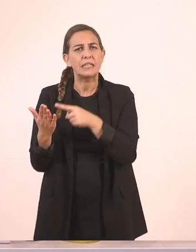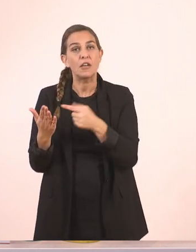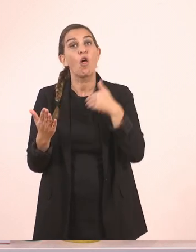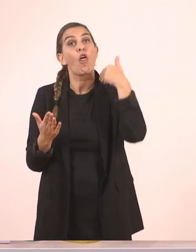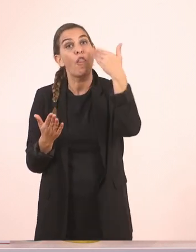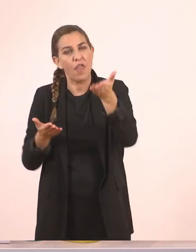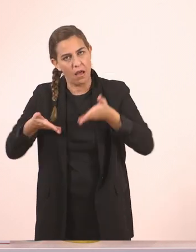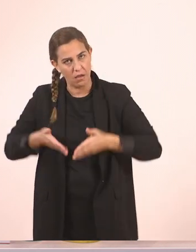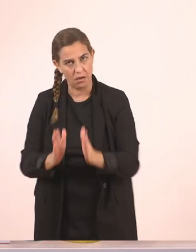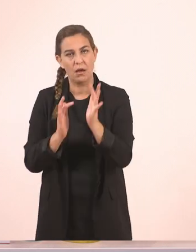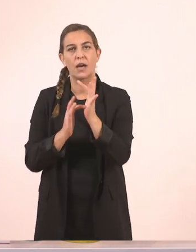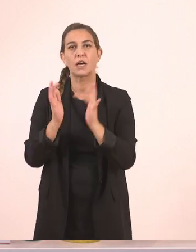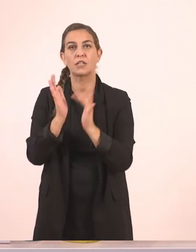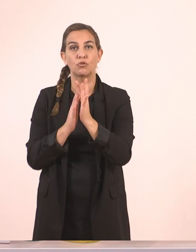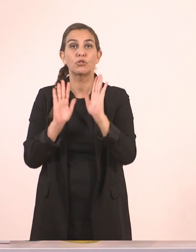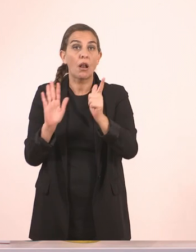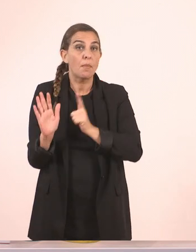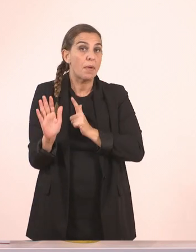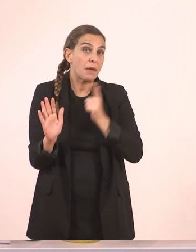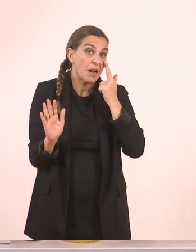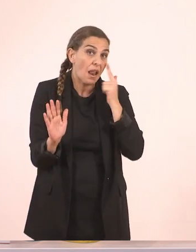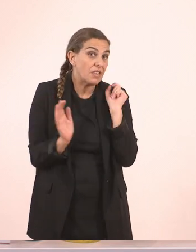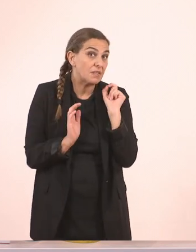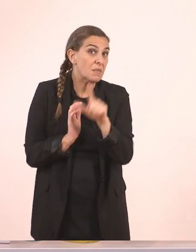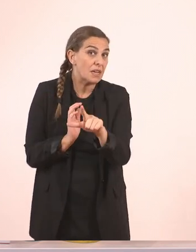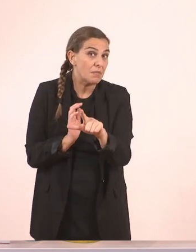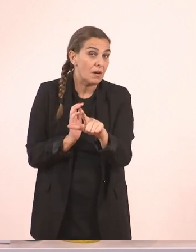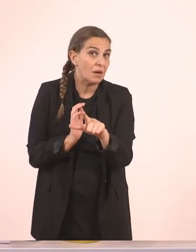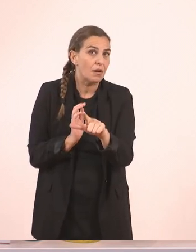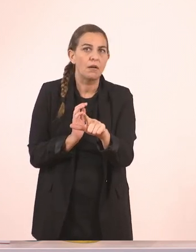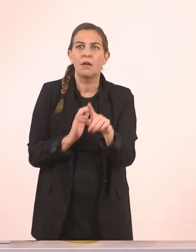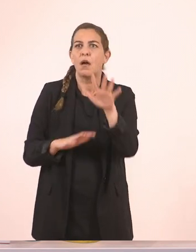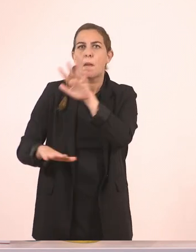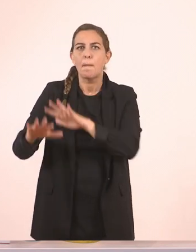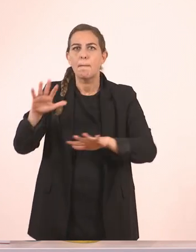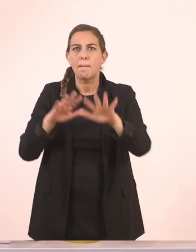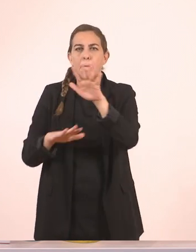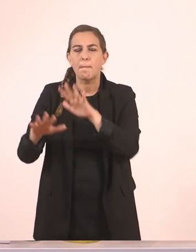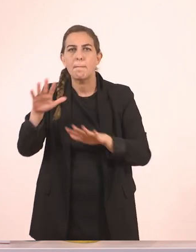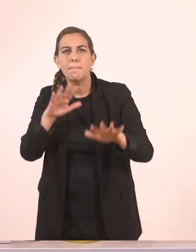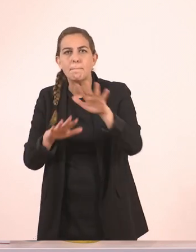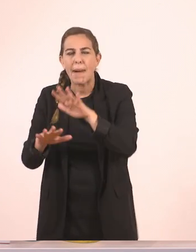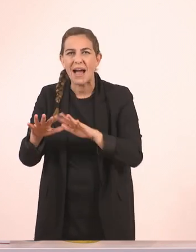όταν υπάρχουν κάποια συγκεκριμένα σημάδια. Είδανε λοιπόν το σημάδι, αυτό το υπέρλαμπρο αστέρι στον ουρανό,